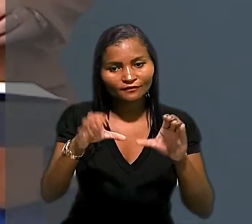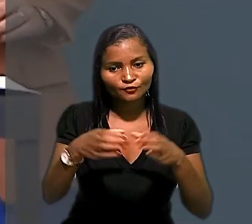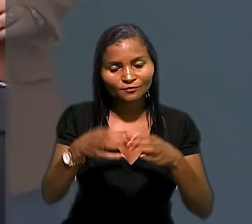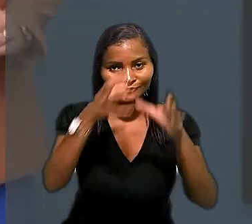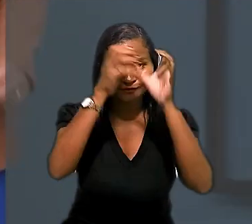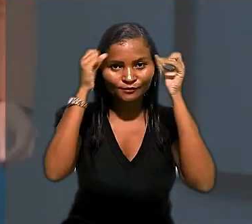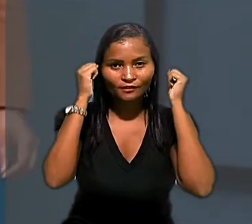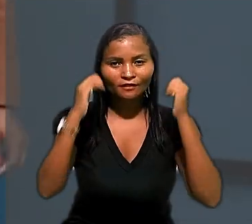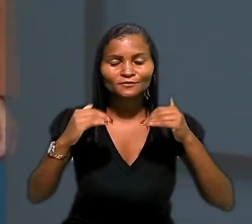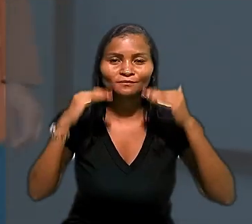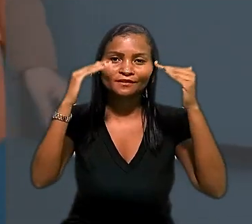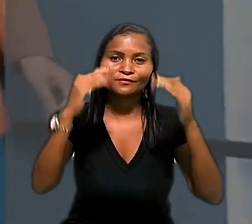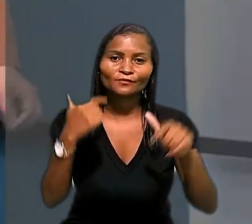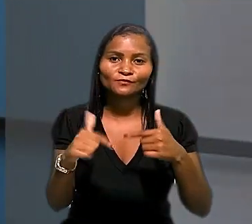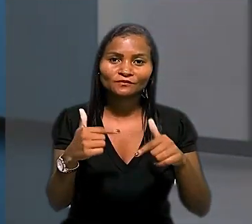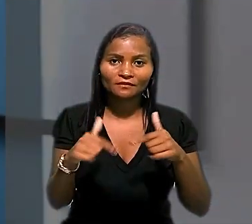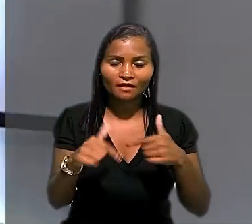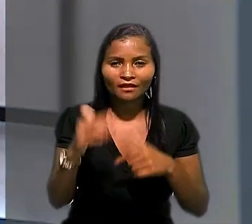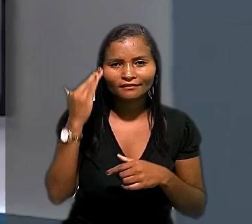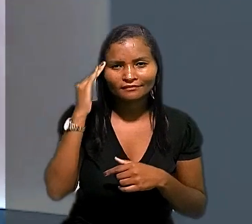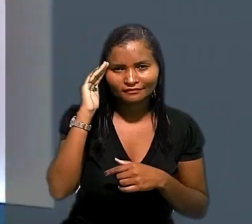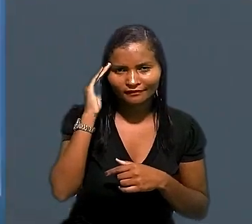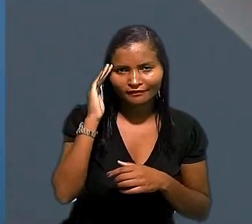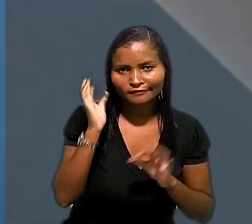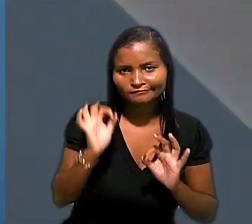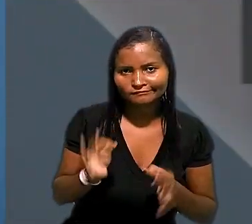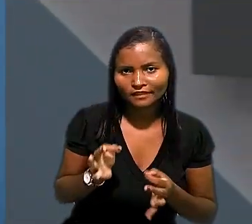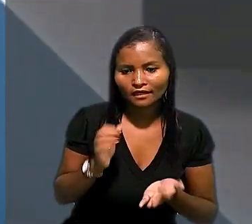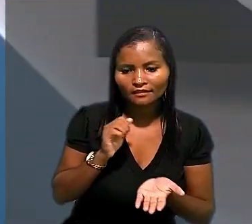A 1ª Turma do Tribunal Superior do Trabalho considerou válida